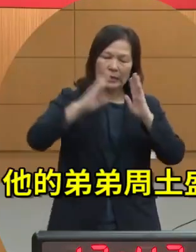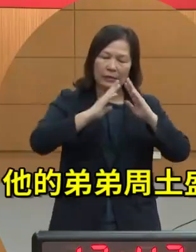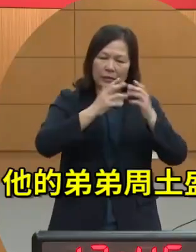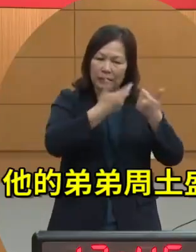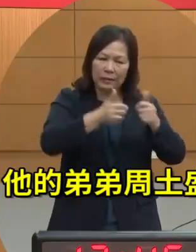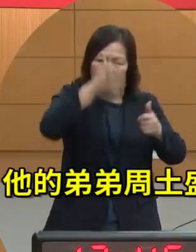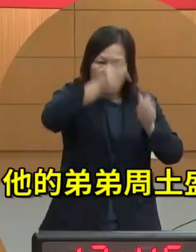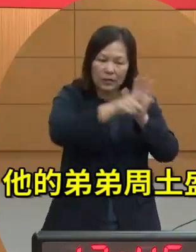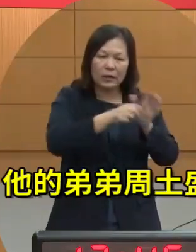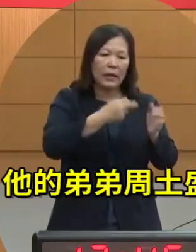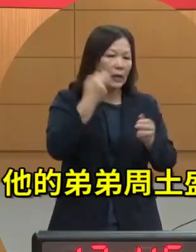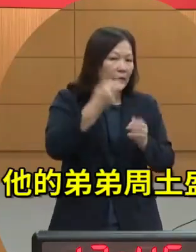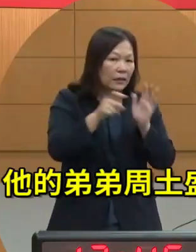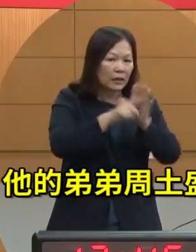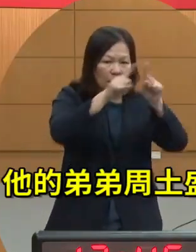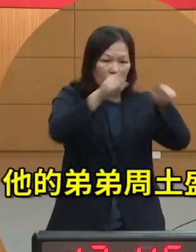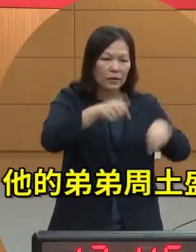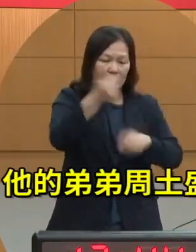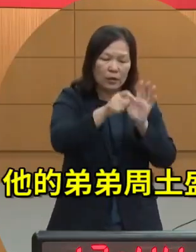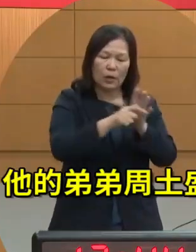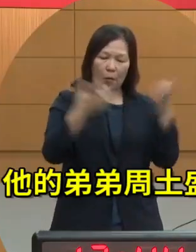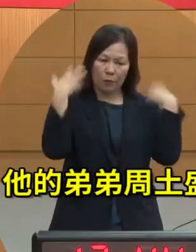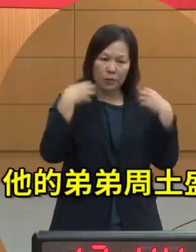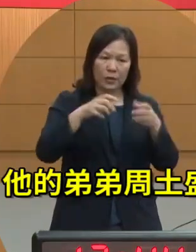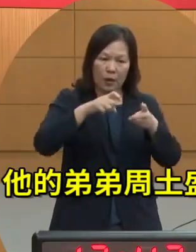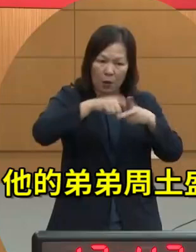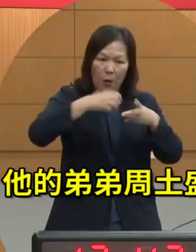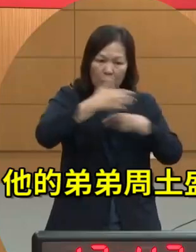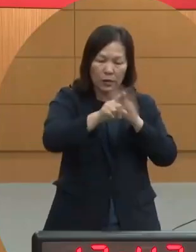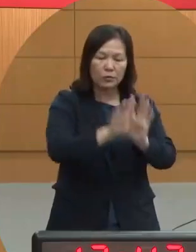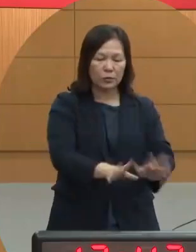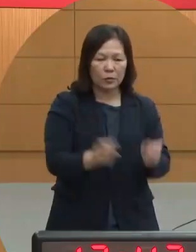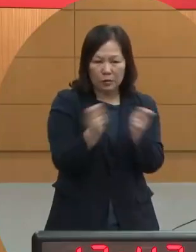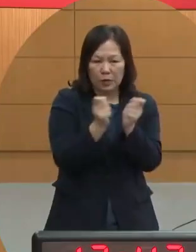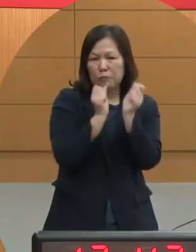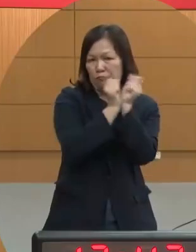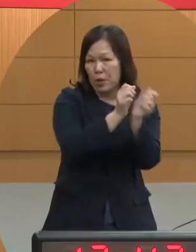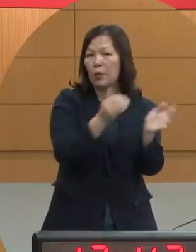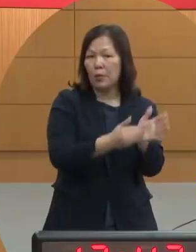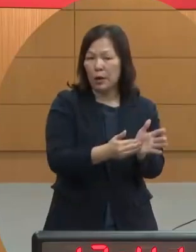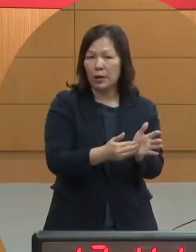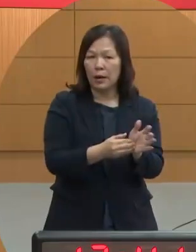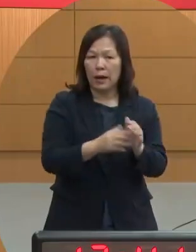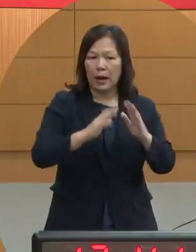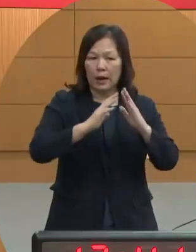他的弟弟周土盛承包工程 最近因為拿回扣被收押 議長本人也很厲害